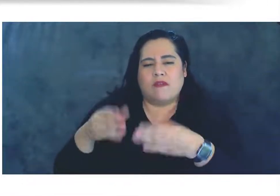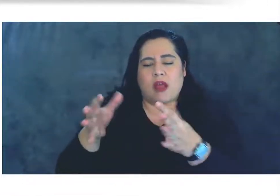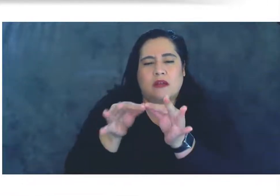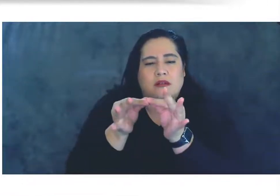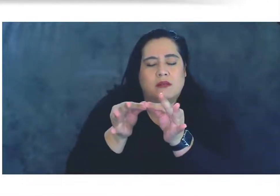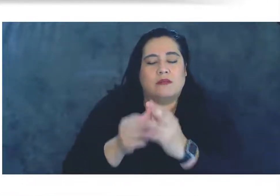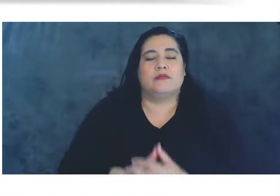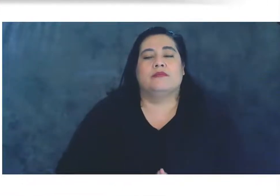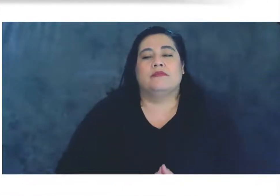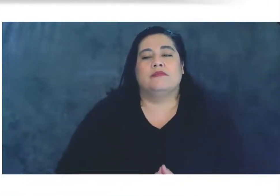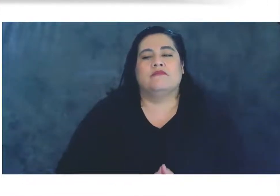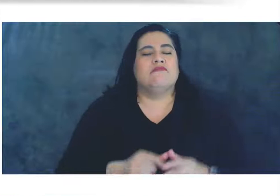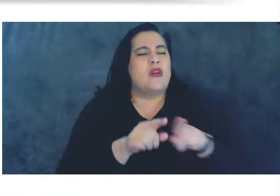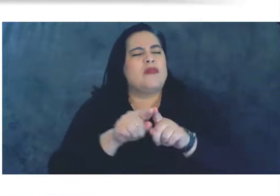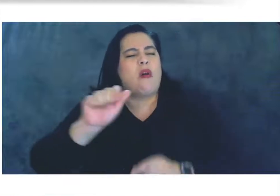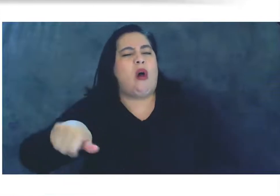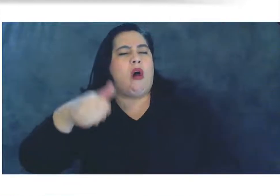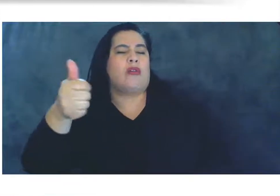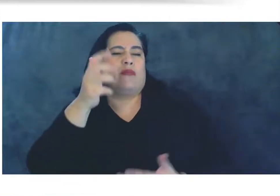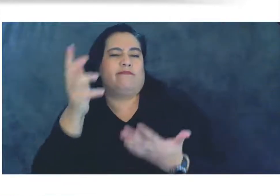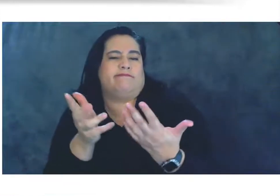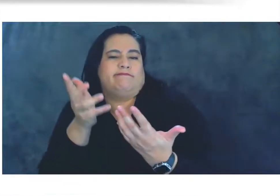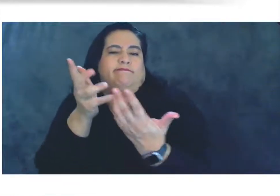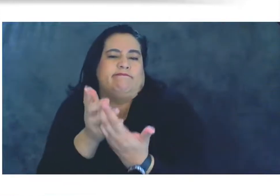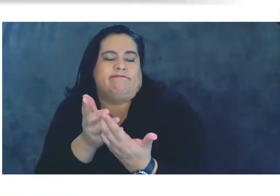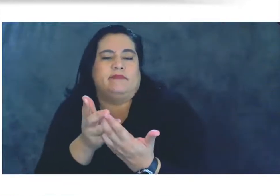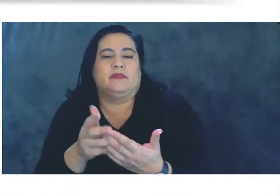servicios de interpretación ,y otras adaptaciones,